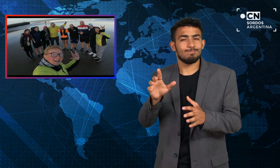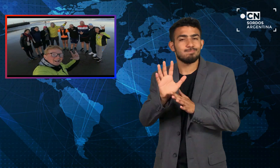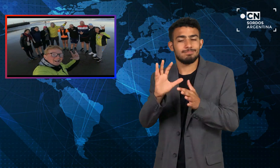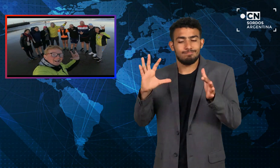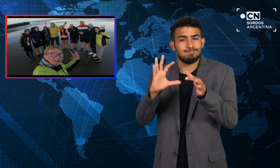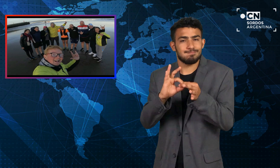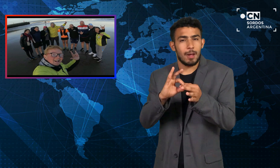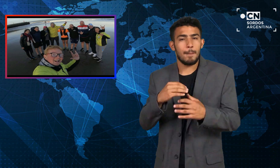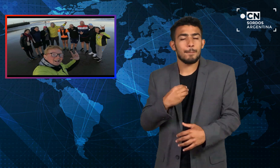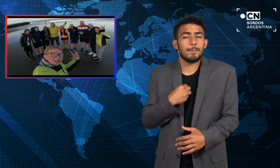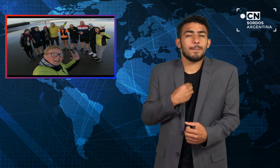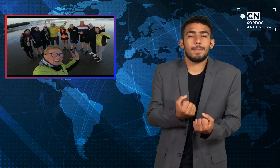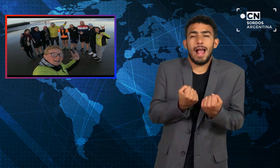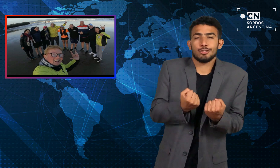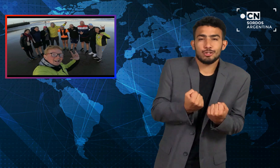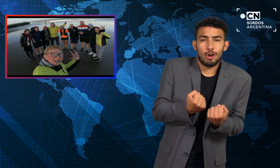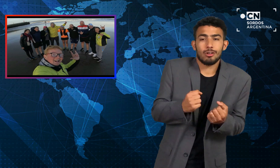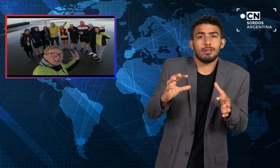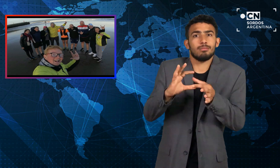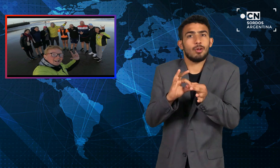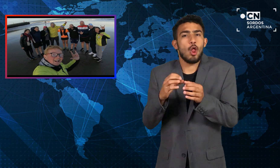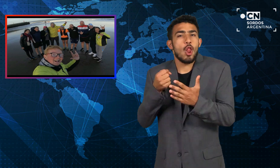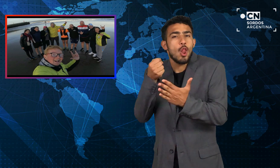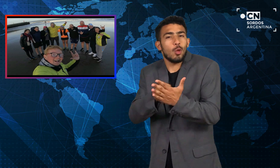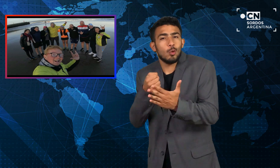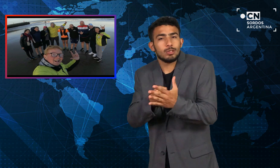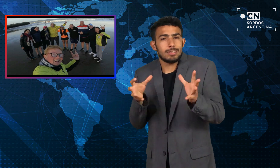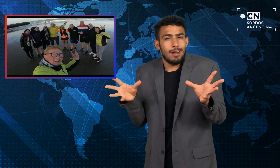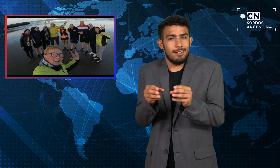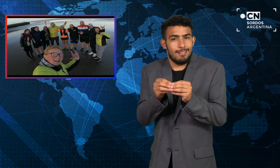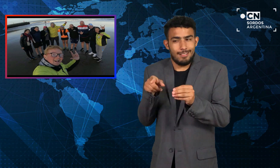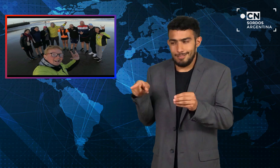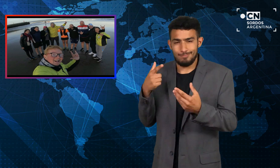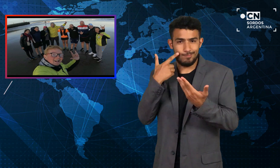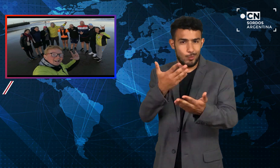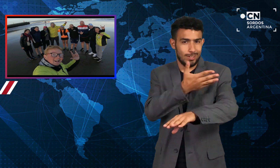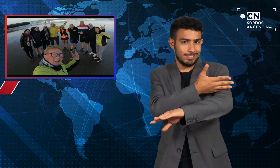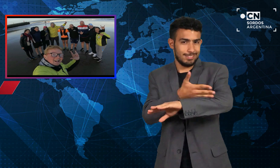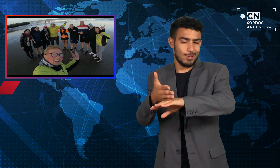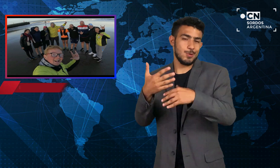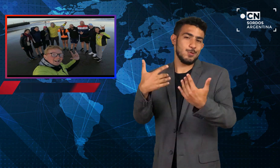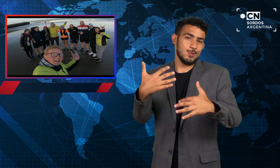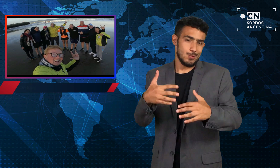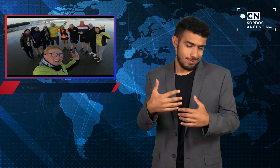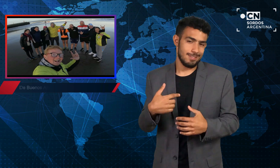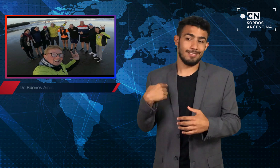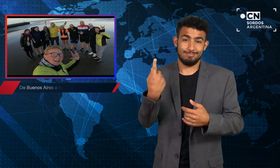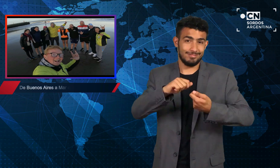Cuando se juntan la pasión y la lucha nos llena de orgullo.